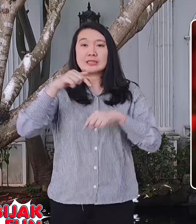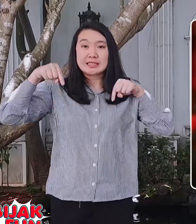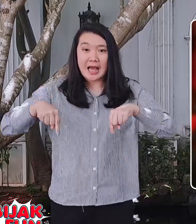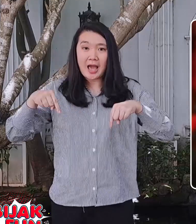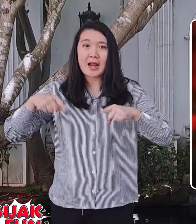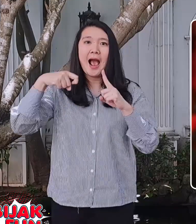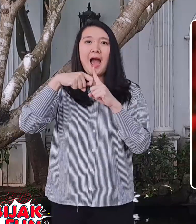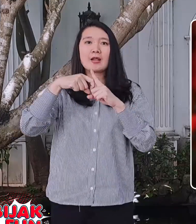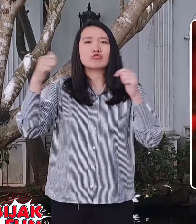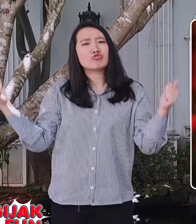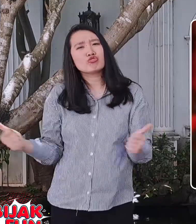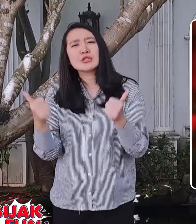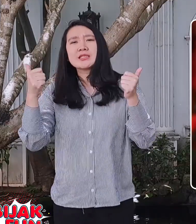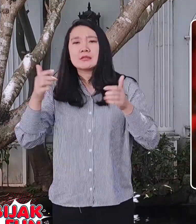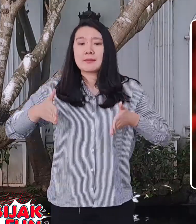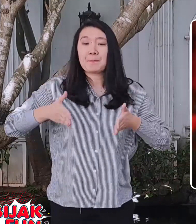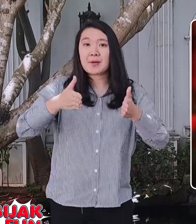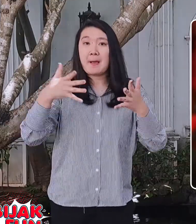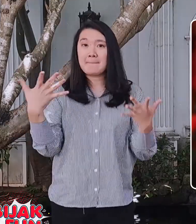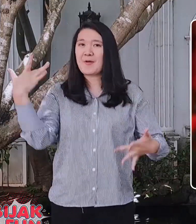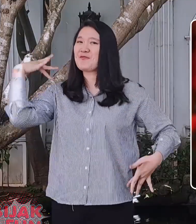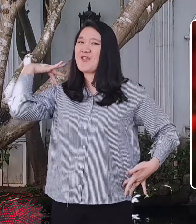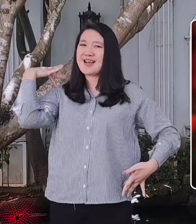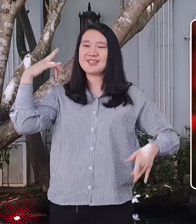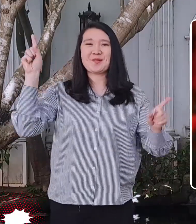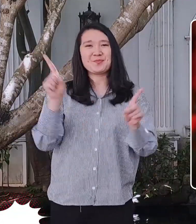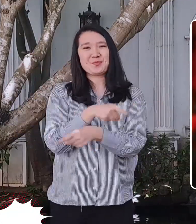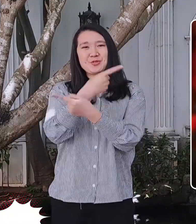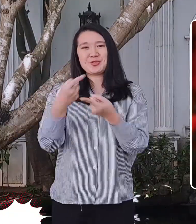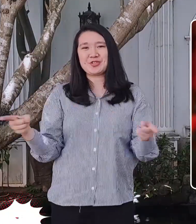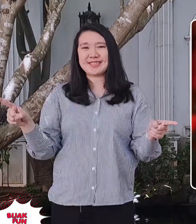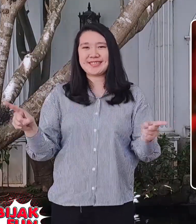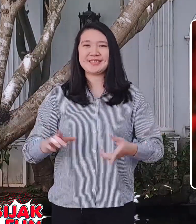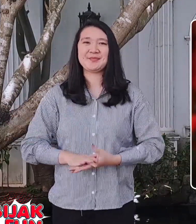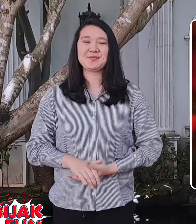sekarang karier sukses di bidang fashion dan musik.